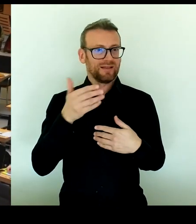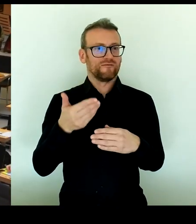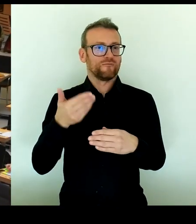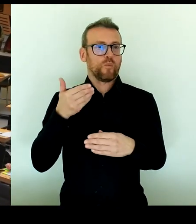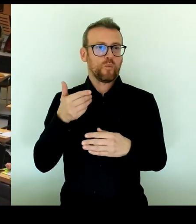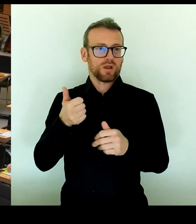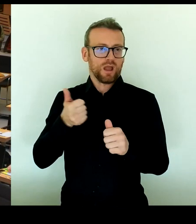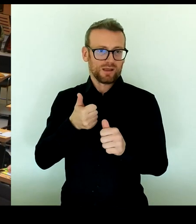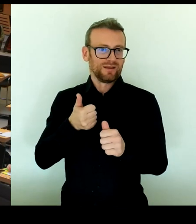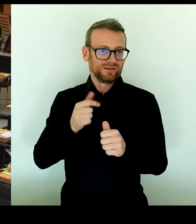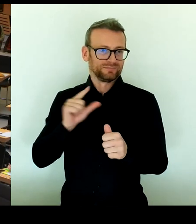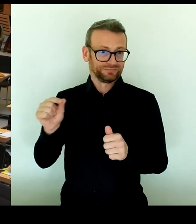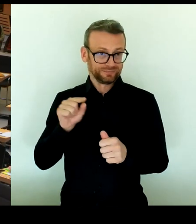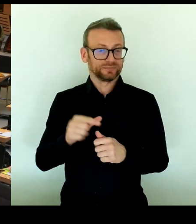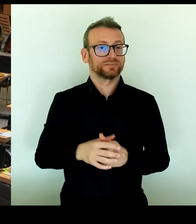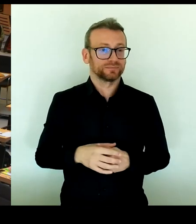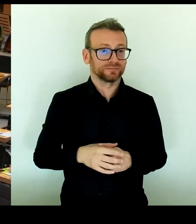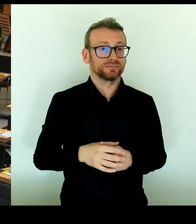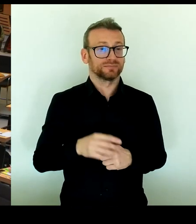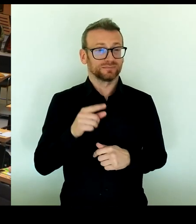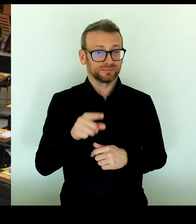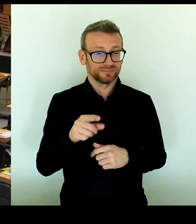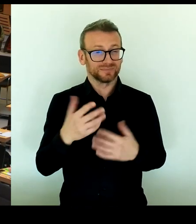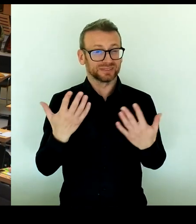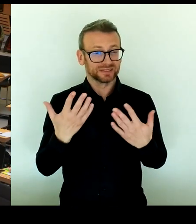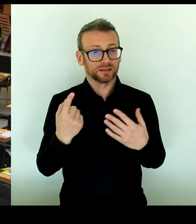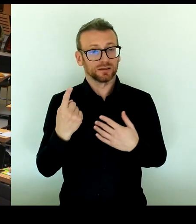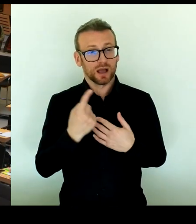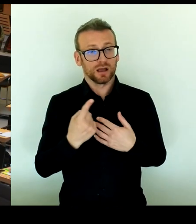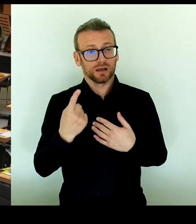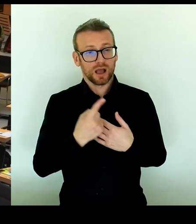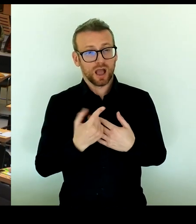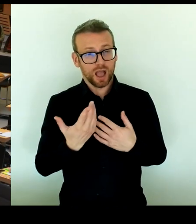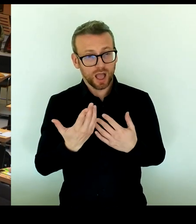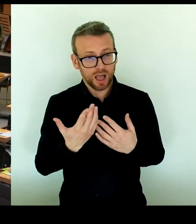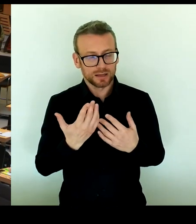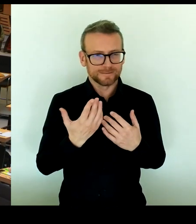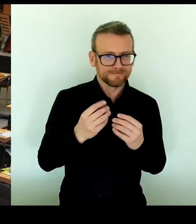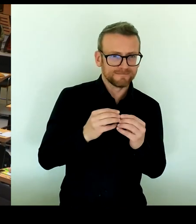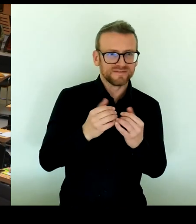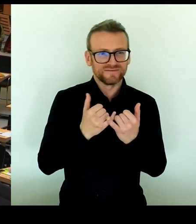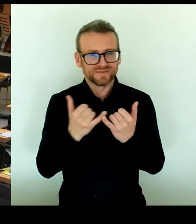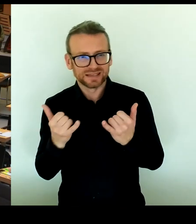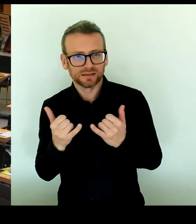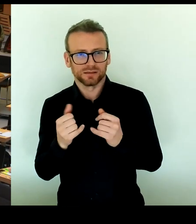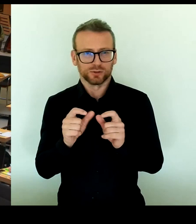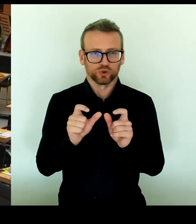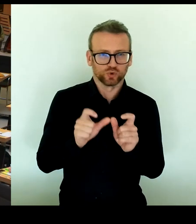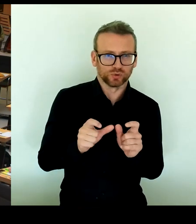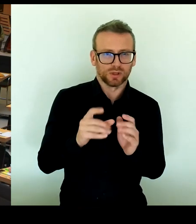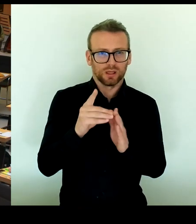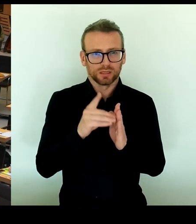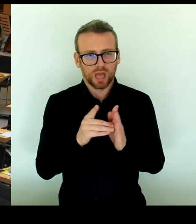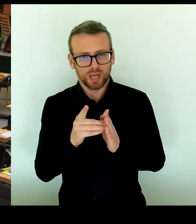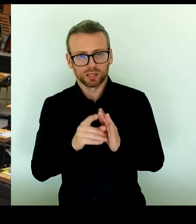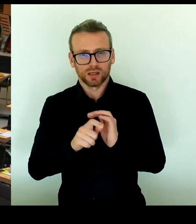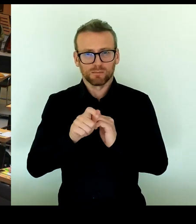Insofern kann man die Berlinerinnen und Berliner nur davon oder dazu abraten, Sie zu wählen zum ist nicht, wenn sie für Datenschutz in Herz haben.